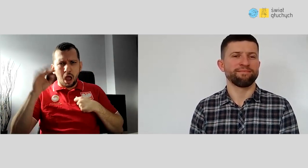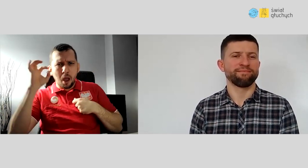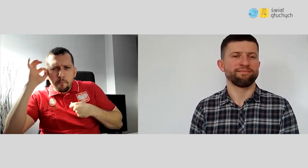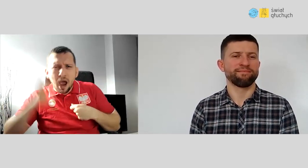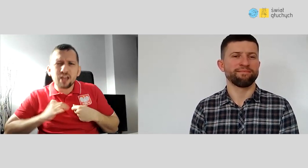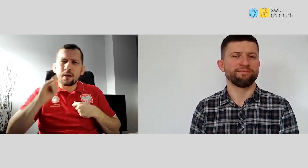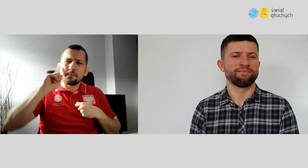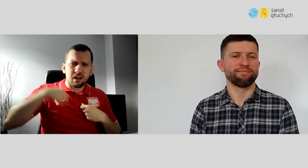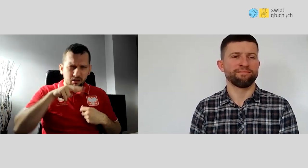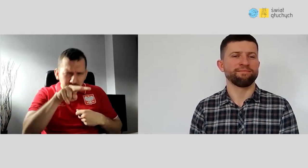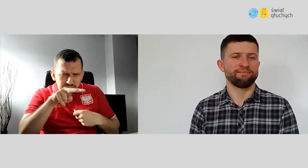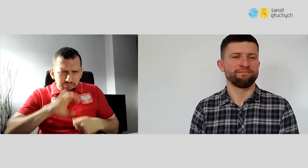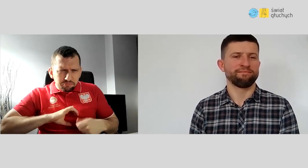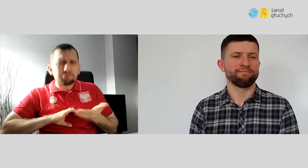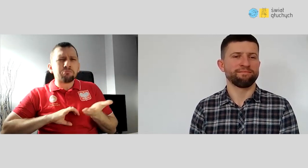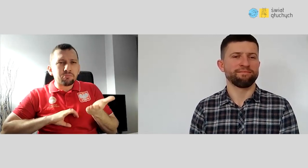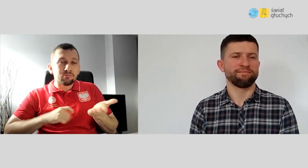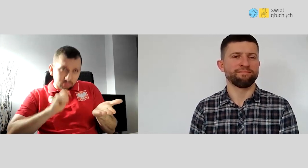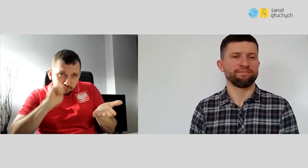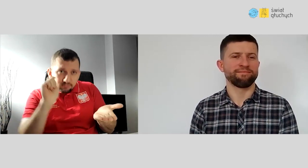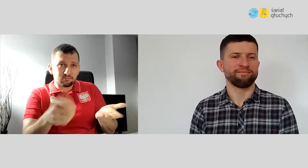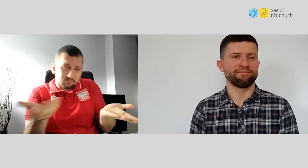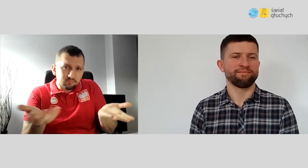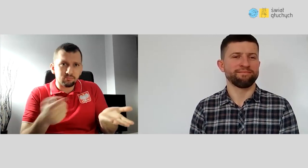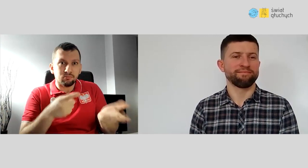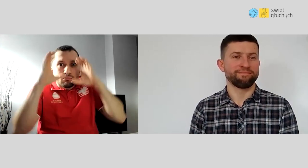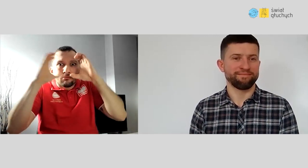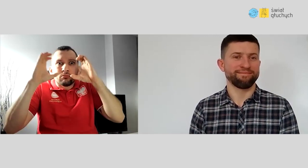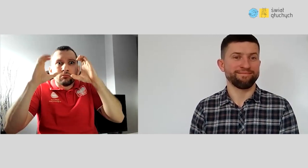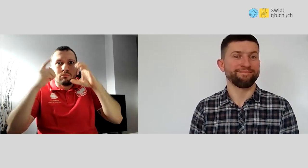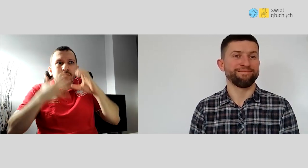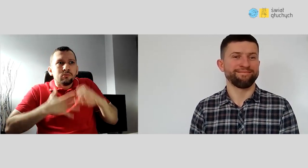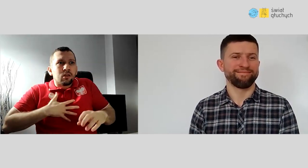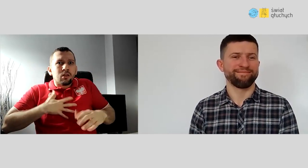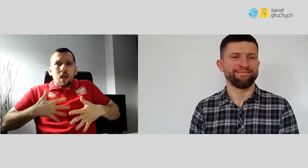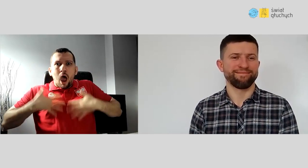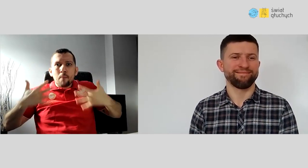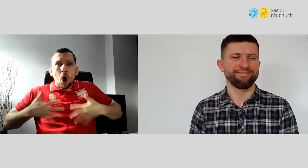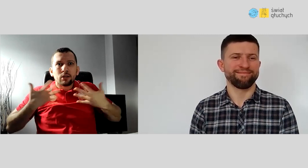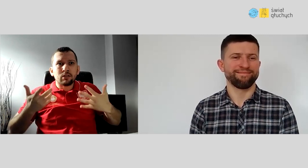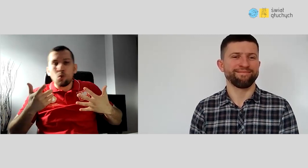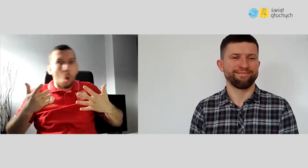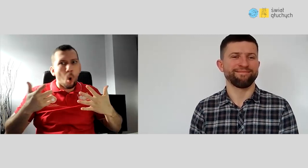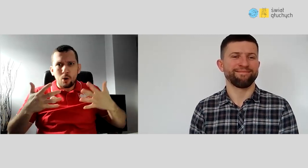dziennikarka zobaczyła mój medal na szyi i zapytała mnie, dlaczego go noszę. Powiedziałem, że chcę podarować medal na licytację i była zaskoczona